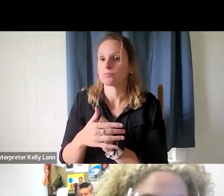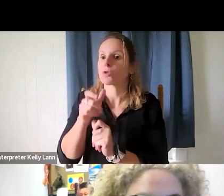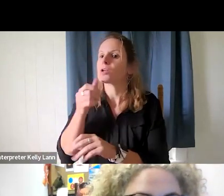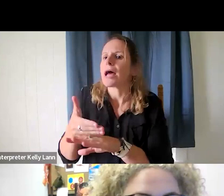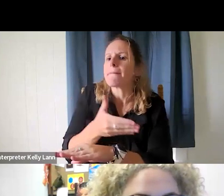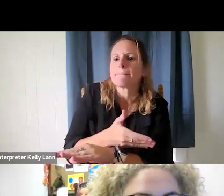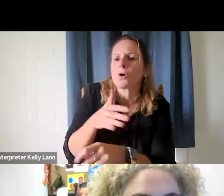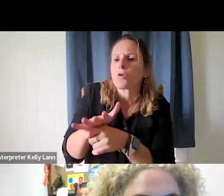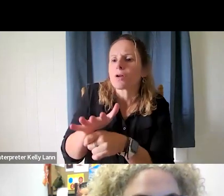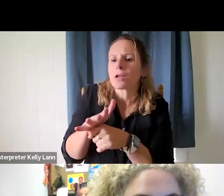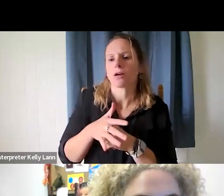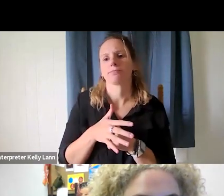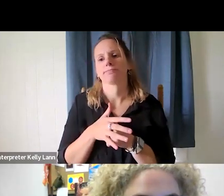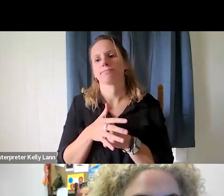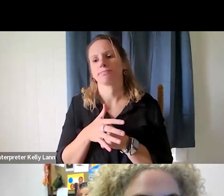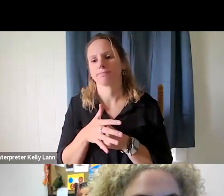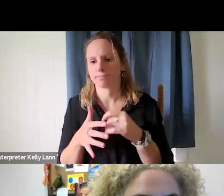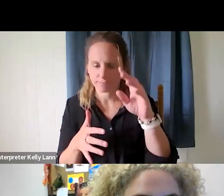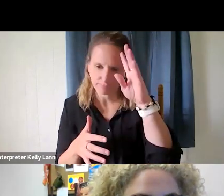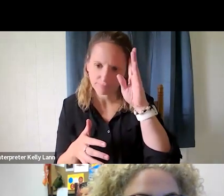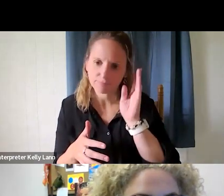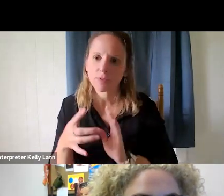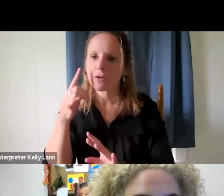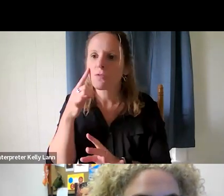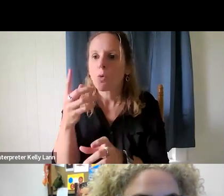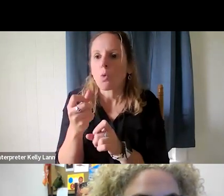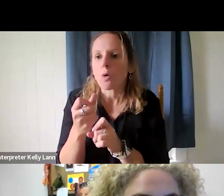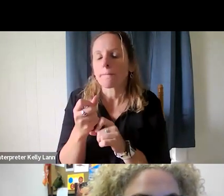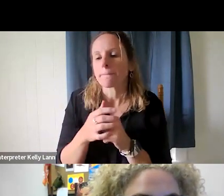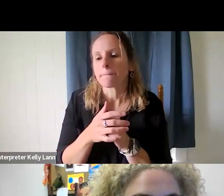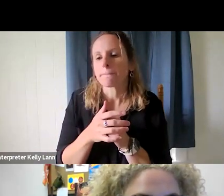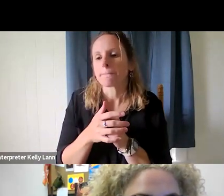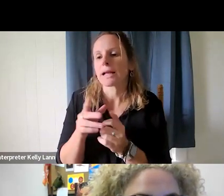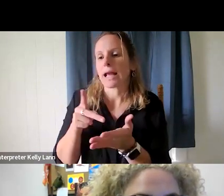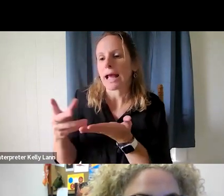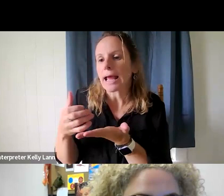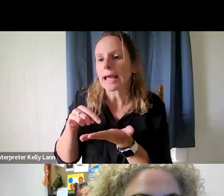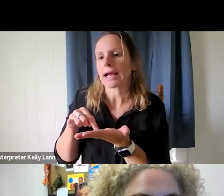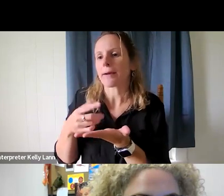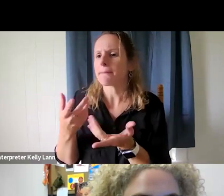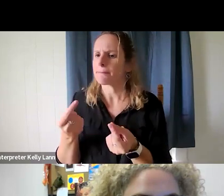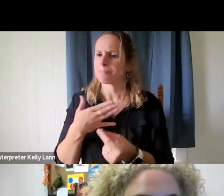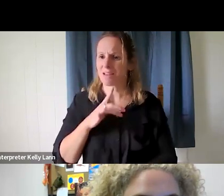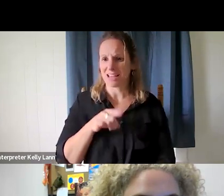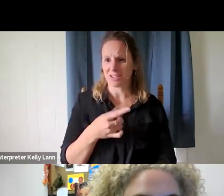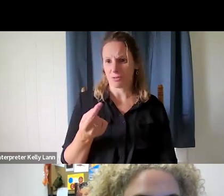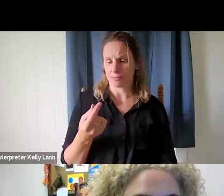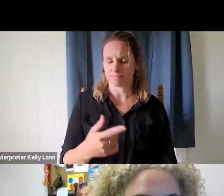al nivel de poder obtener ingresos lucrativos sustanciales. Y mi respuesta es que...